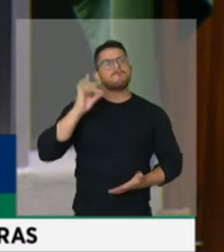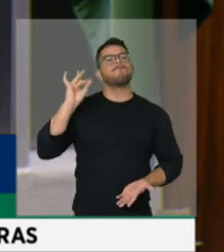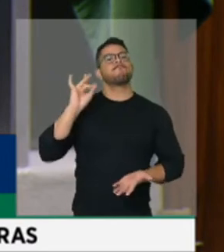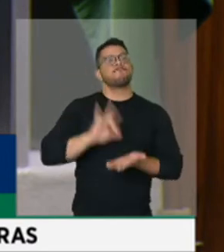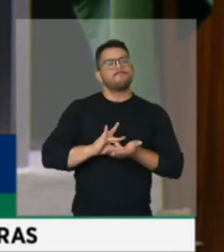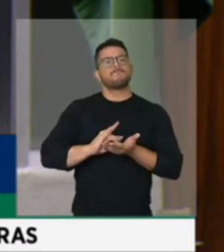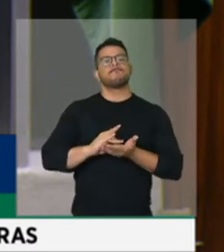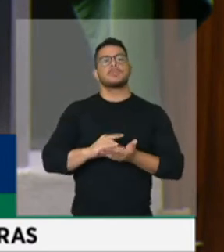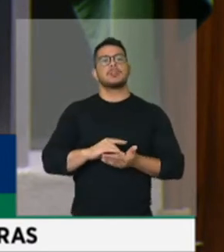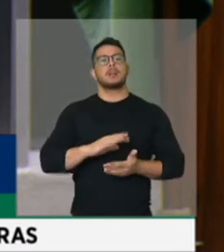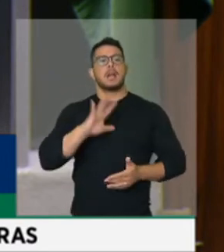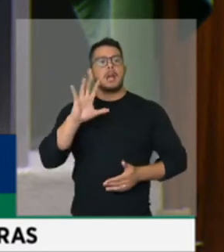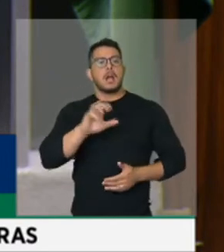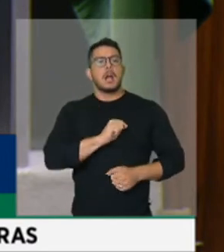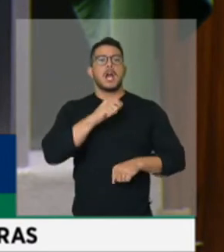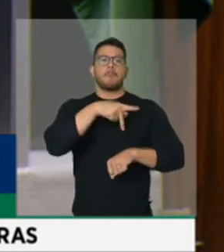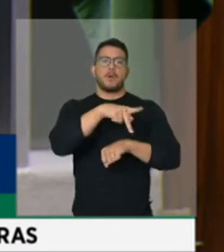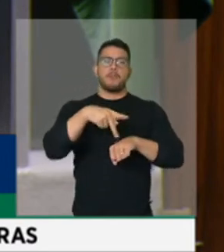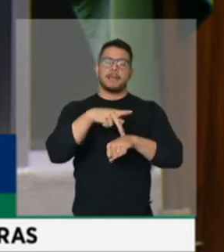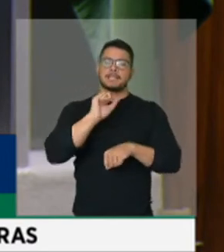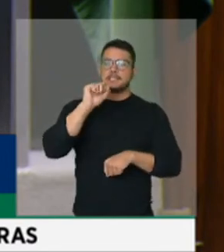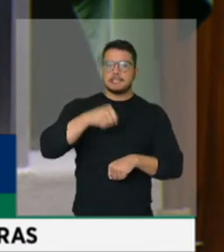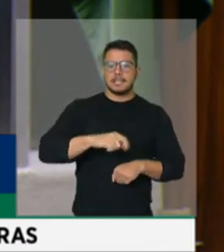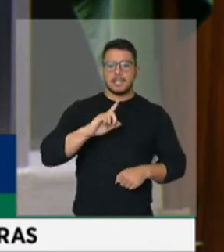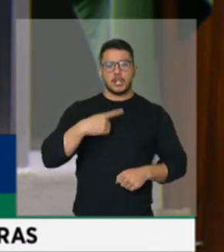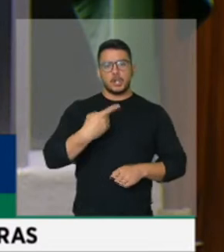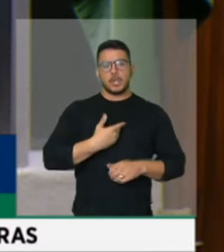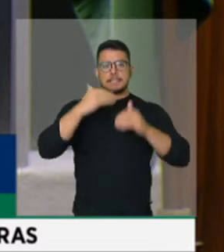PROJETO SOMOS... NACIONALISTAS FAJUTAS. ISSO É UMA FALTA DE RESPEITO COM... COM OS DEPUTADOS QUE ESTÃO APOIANDO